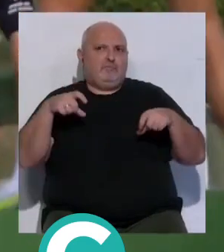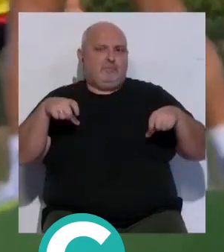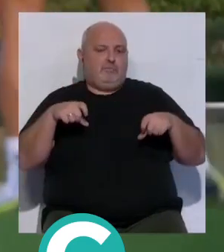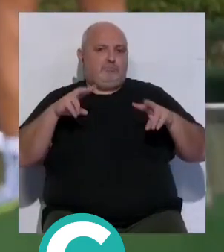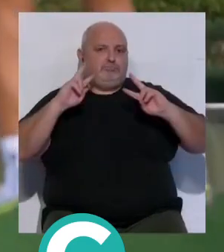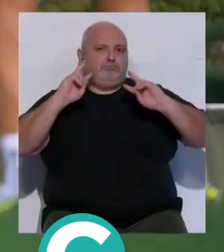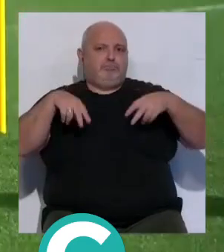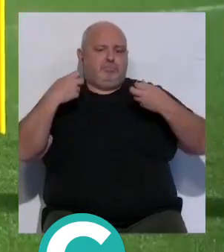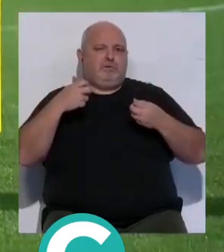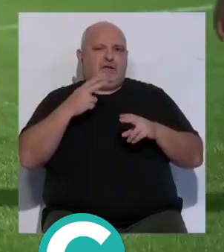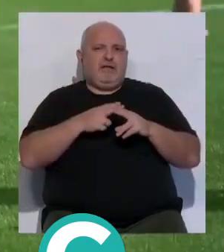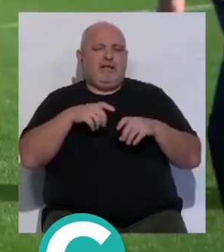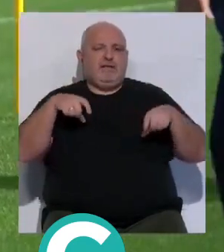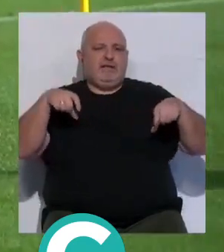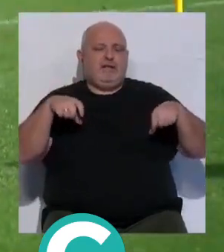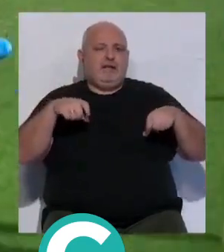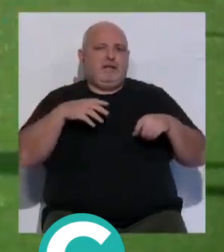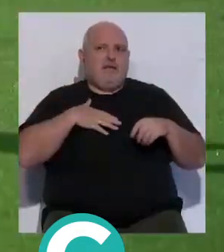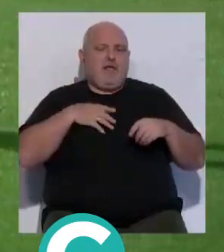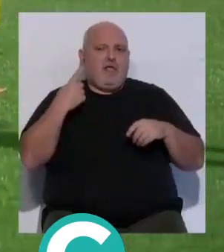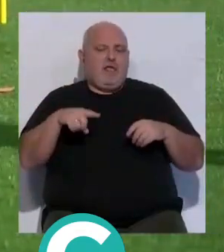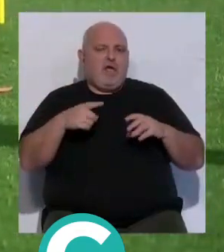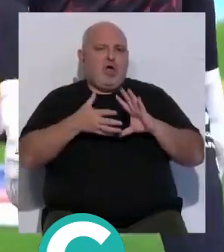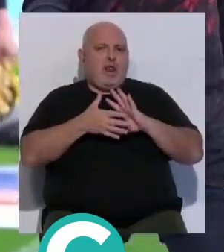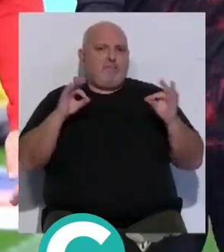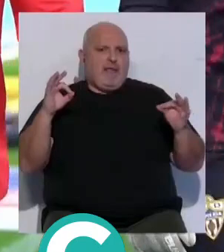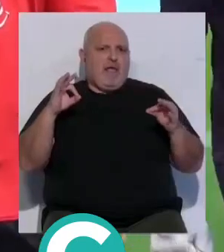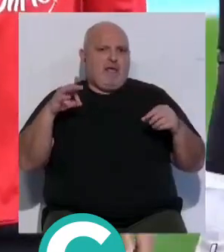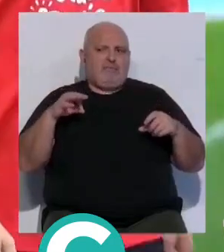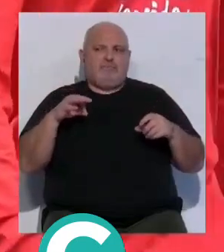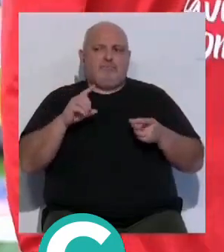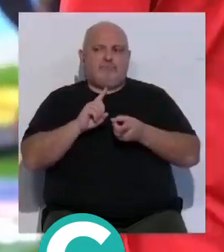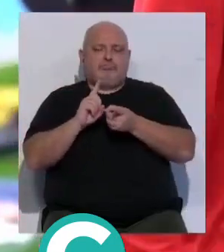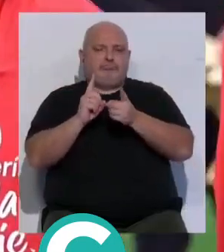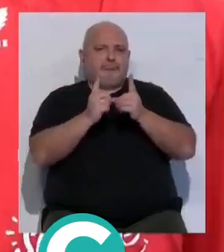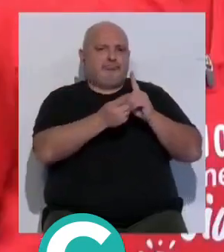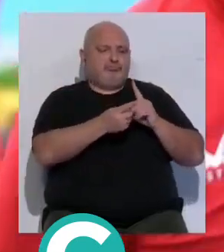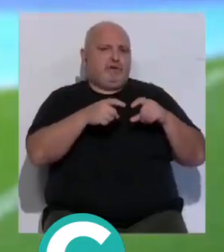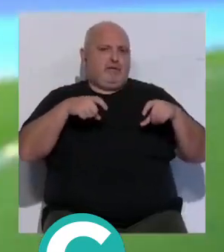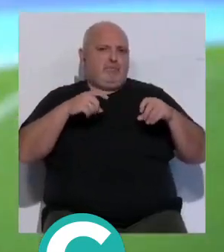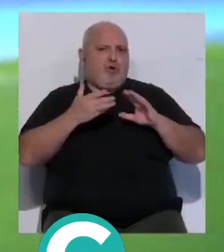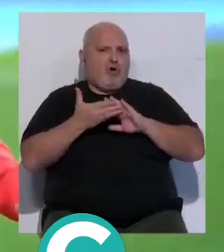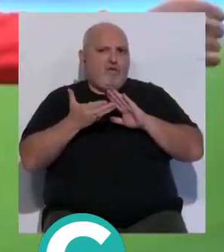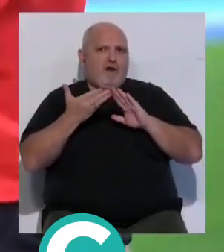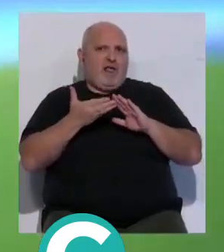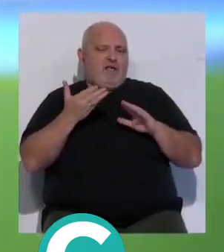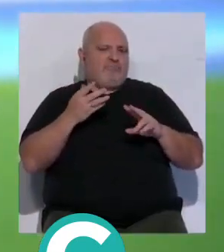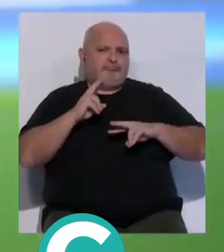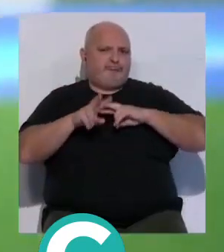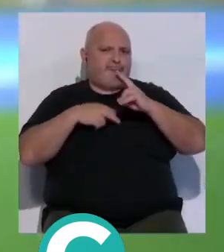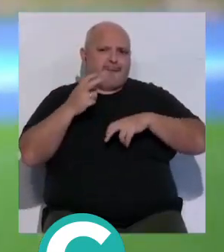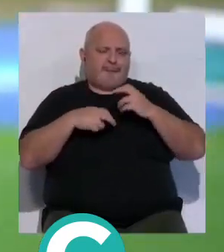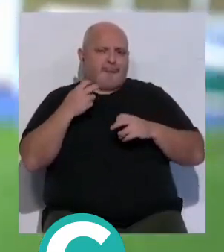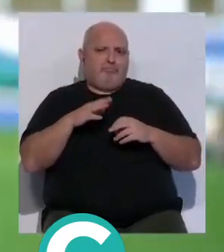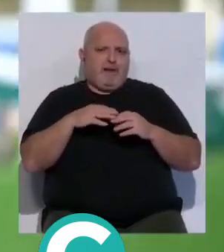se le llaman estadio cuando tienen pistas olímpica pero esa pista olímpica realmente se hace para un